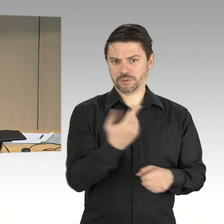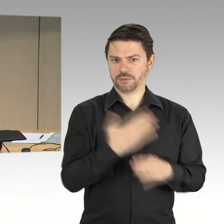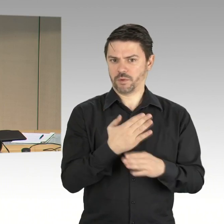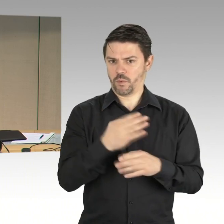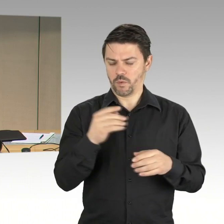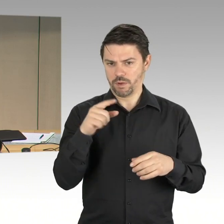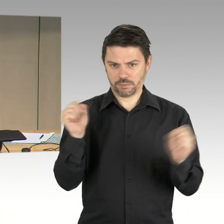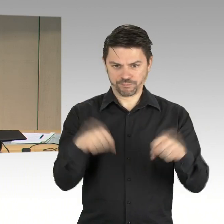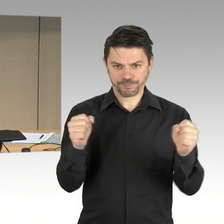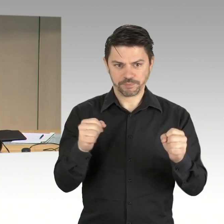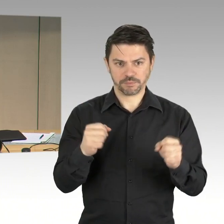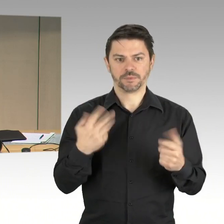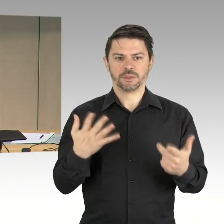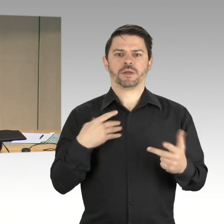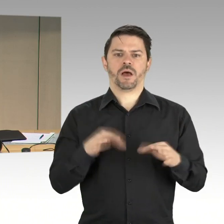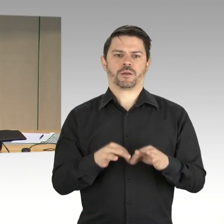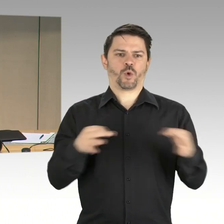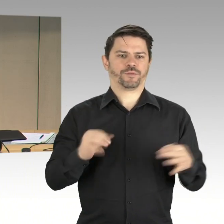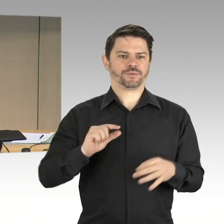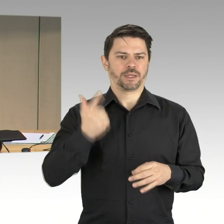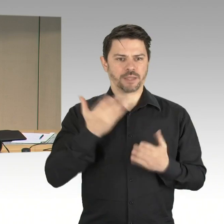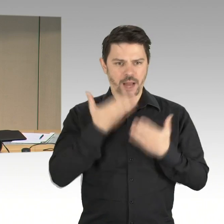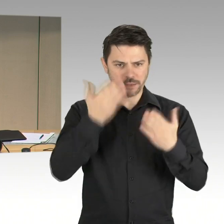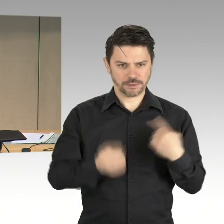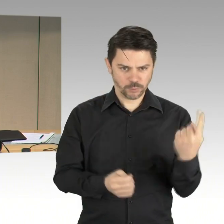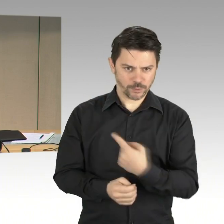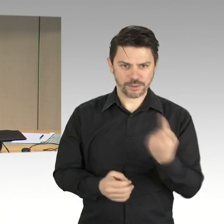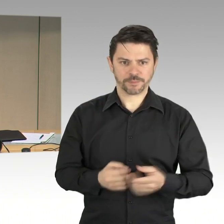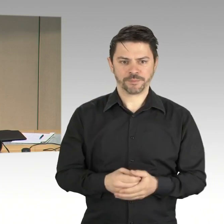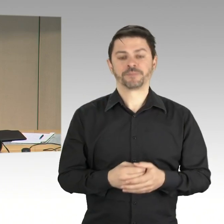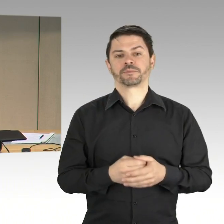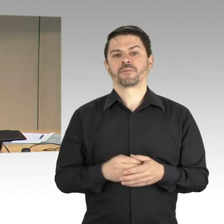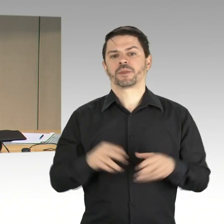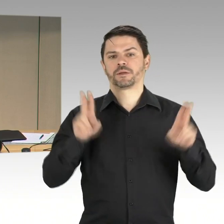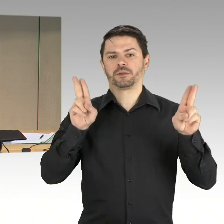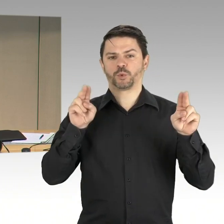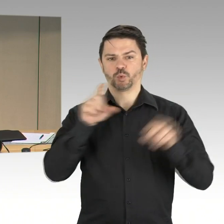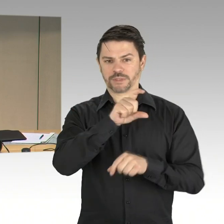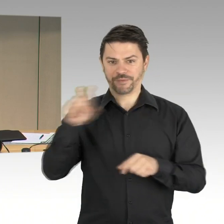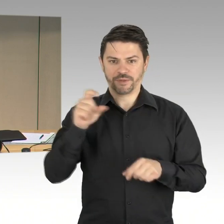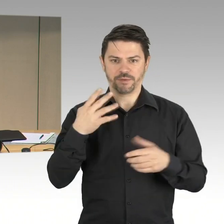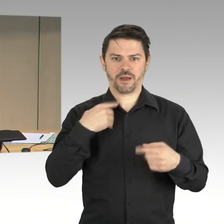In der Runde der Fraktionen beginnt die Fraktion Die Linke und Herr Kollege Harald Wolf hat das Wort. Bitte schön.